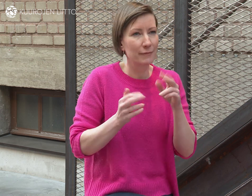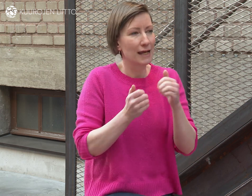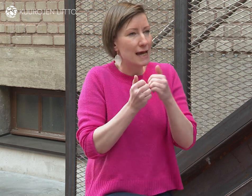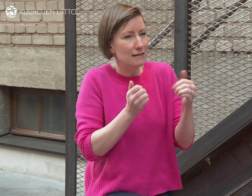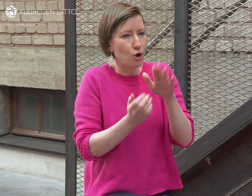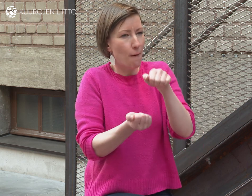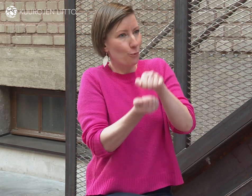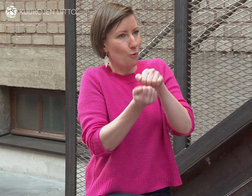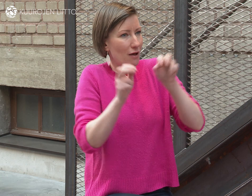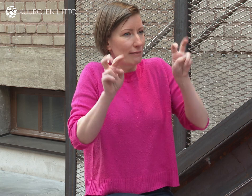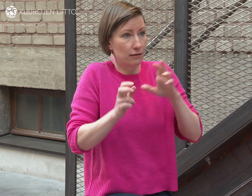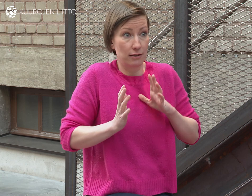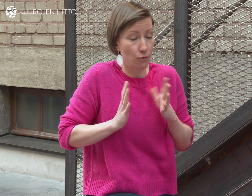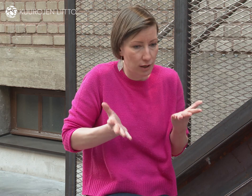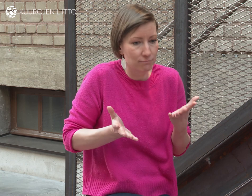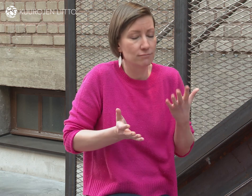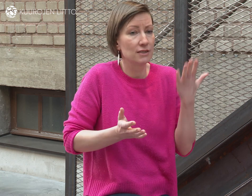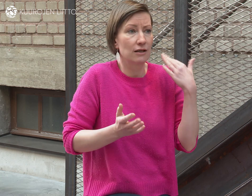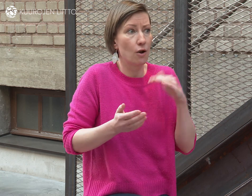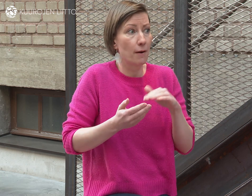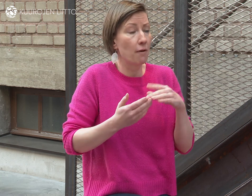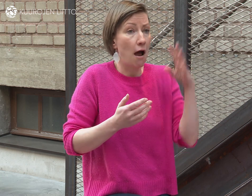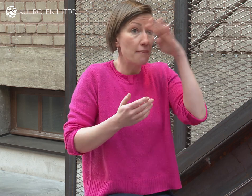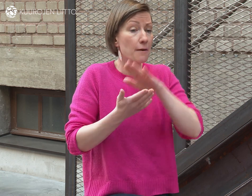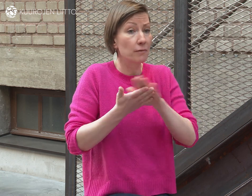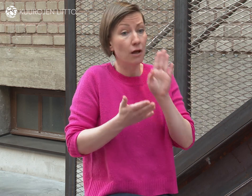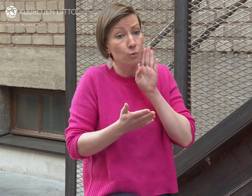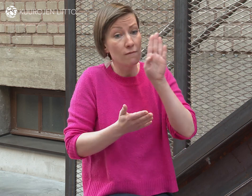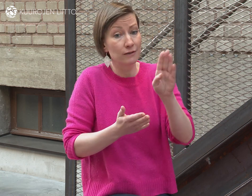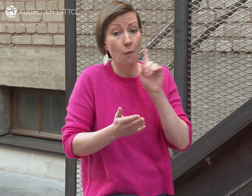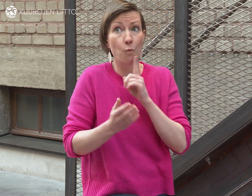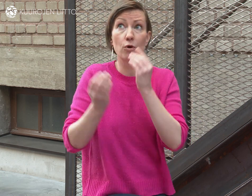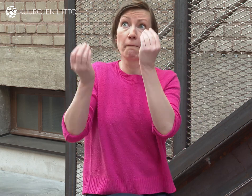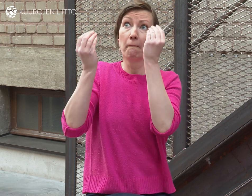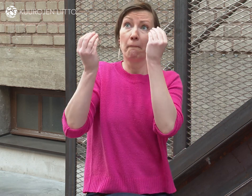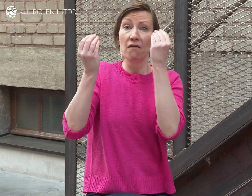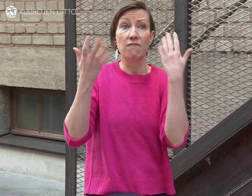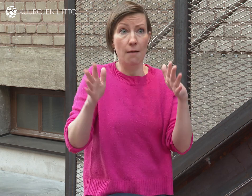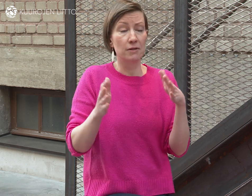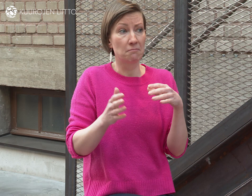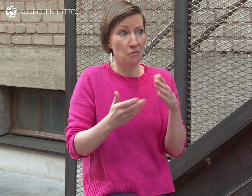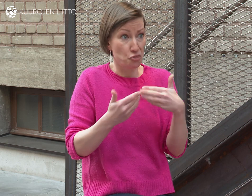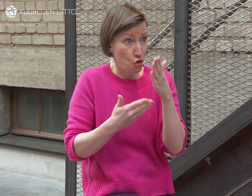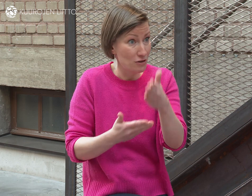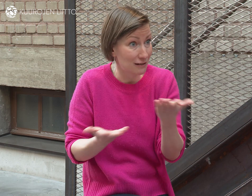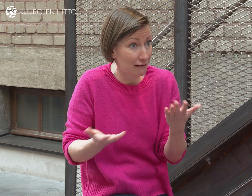Sellaista erillistä "tuotetta" ei laissa ollut. Silloin ei kai osattu ennakoida, että kuurojen kouluttautumisen seurauksena on työllistyminen, -